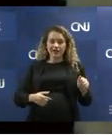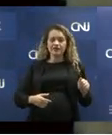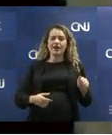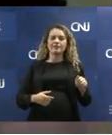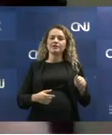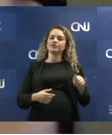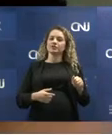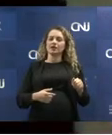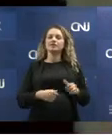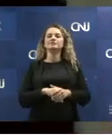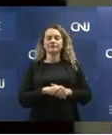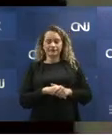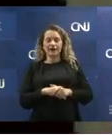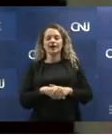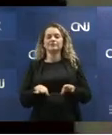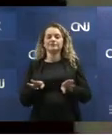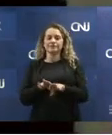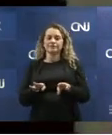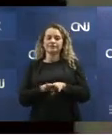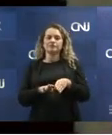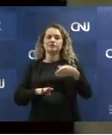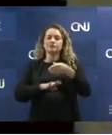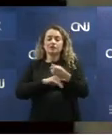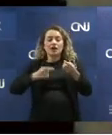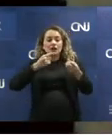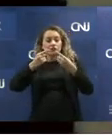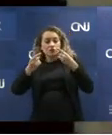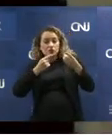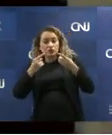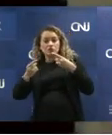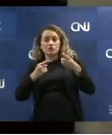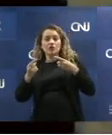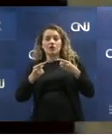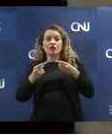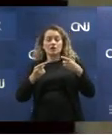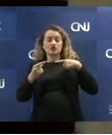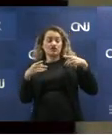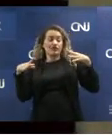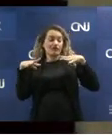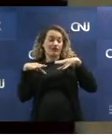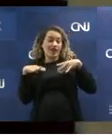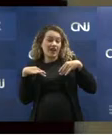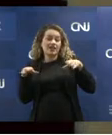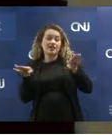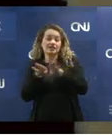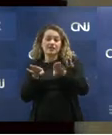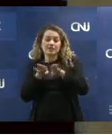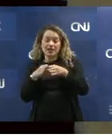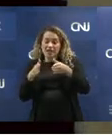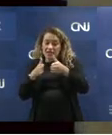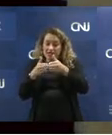O acusado estava afastado das suas funções por motivos de férias e licença de capacitação e isso